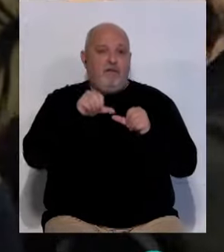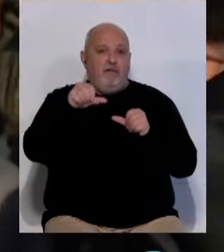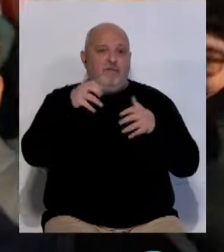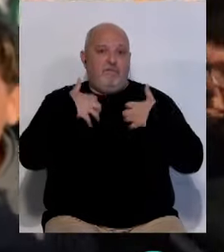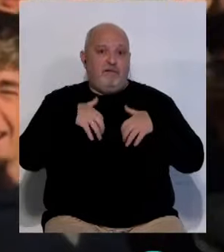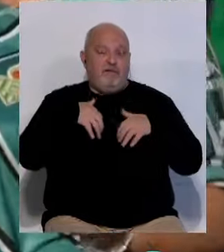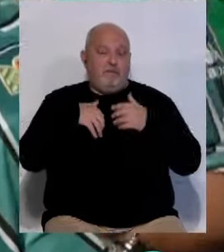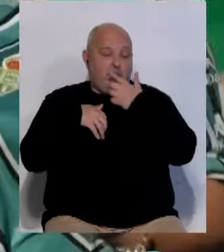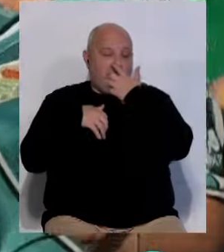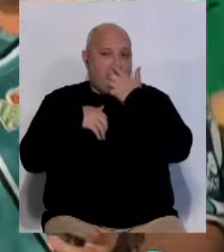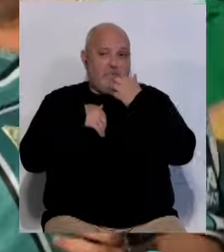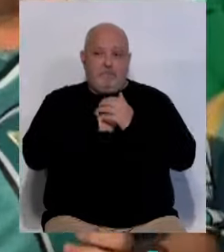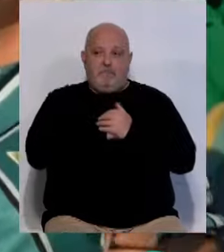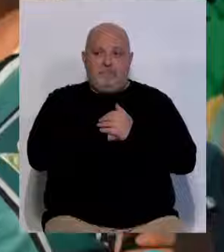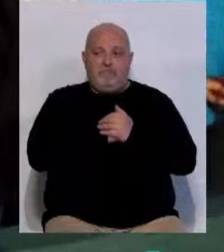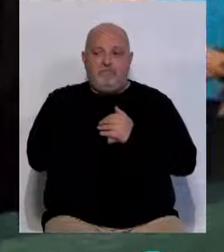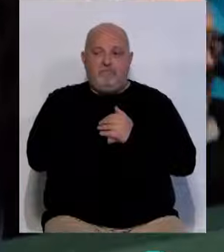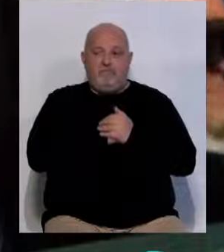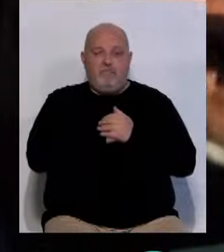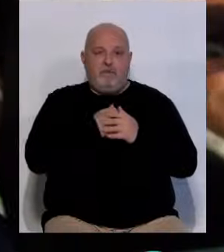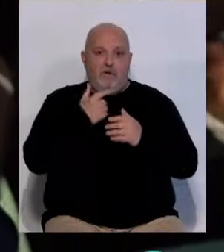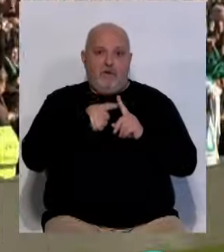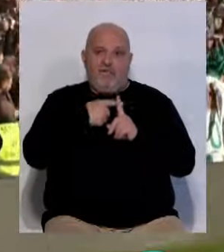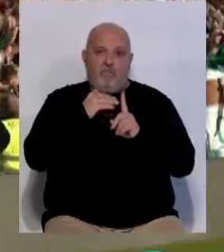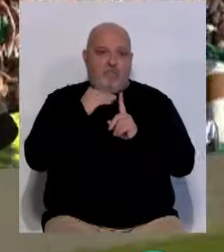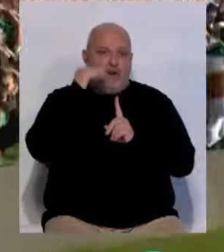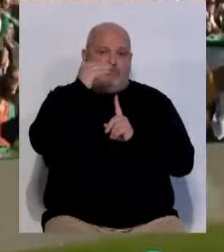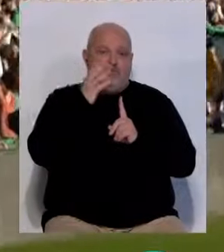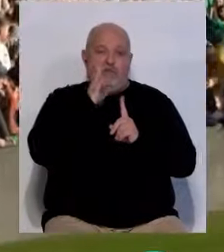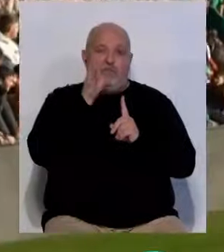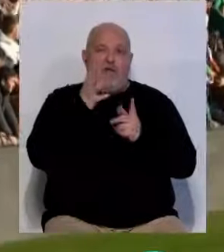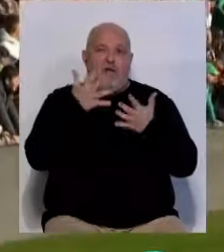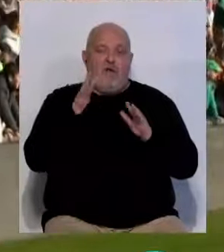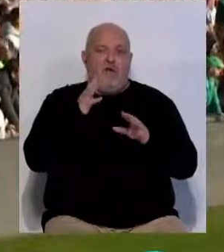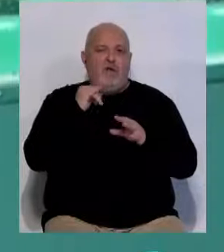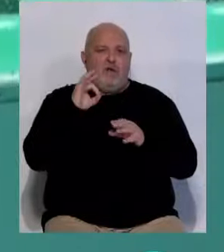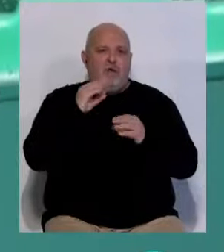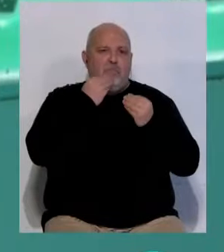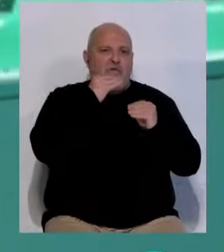balonpie vamos de de primer nivel seguramente No porque aunque no juegue isco jugará fekir y si